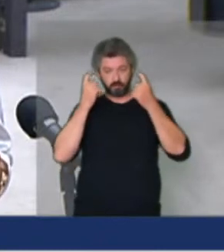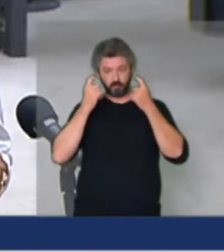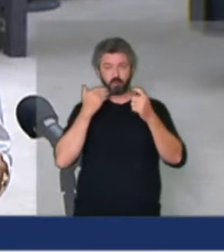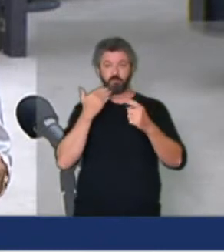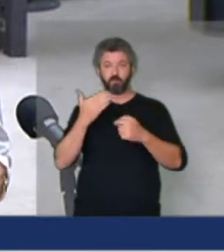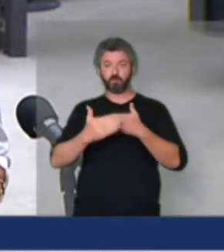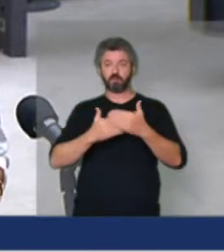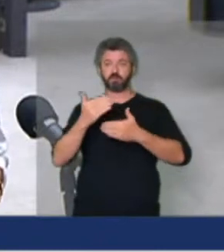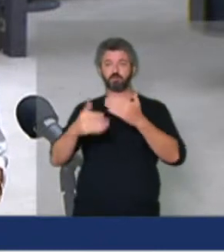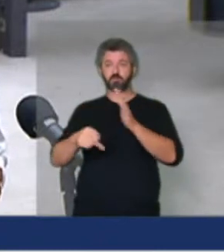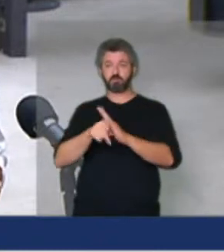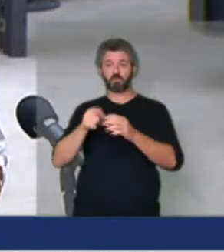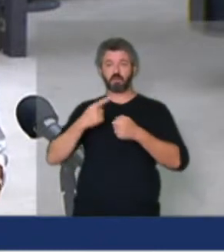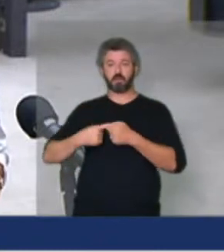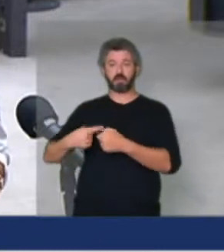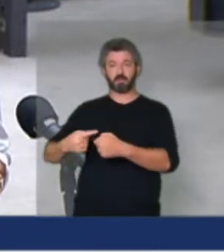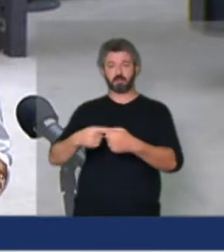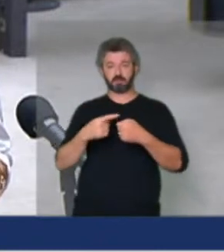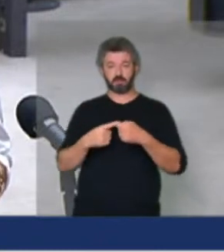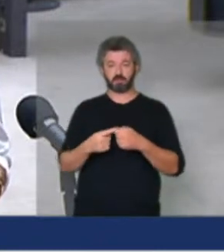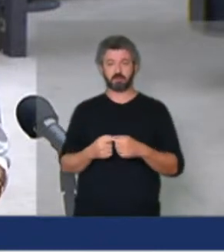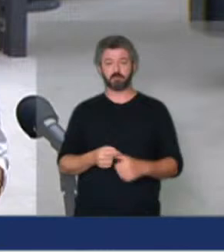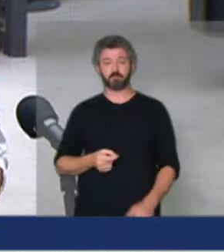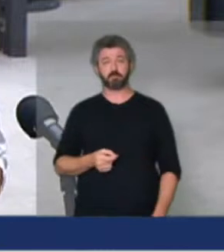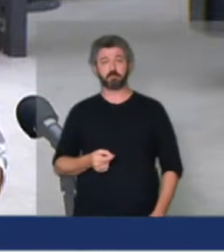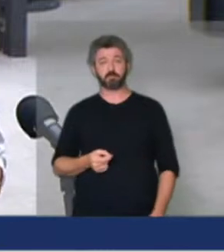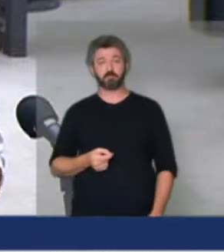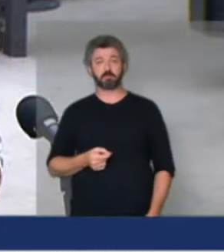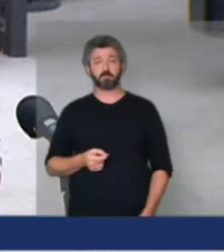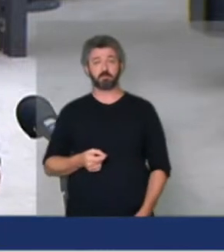TARDE. E PREOCUPADA COM O DESENVOLVIMENTO DOS MUNICÍPIOS DO ESTADO. PORTANTO A CÂMARA MAIS UMA